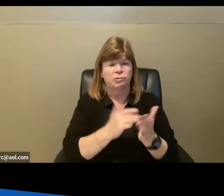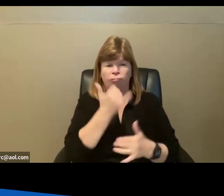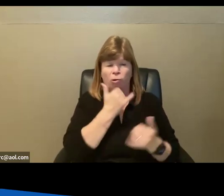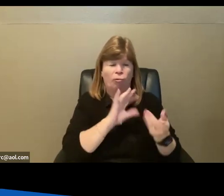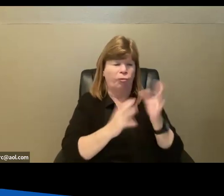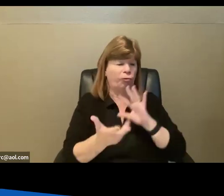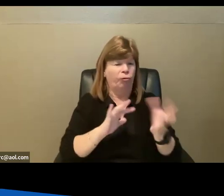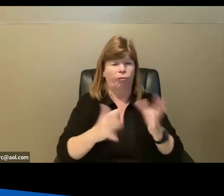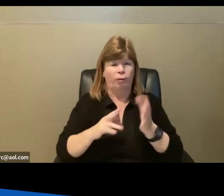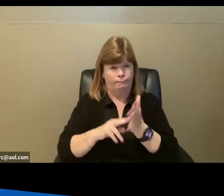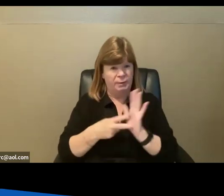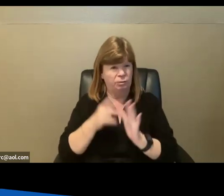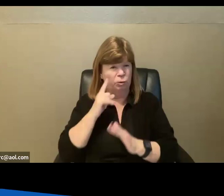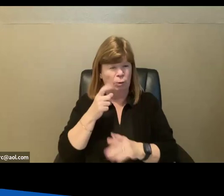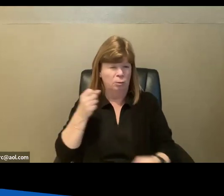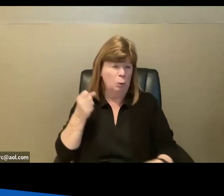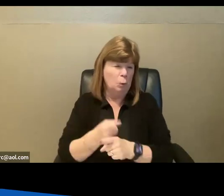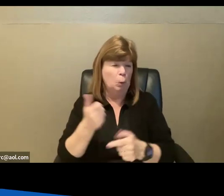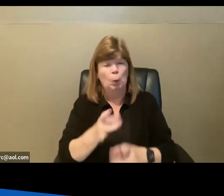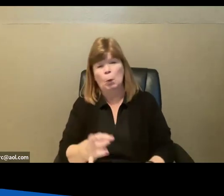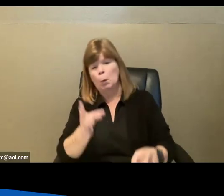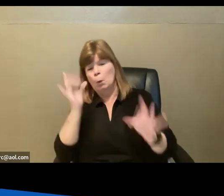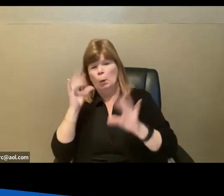a tener una superinfección o no significa que no vaya a poder ser tratado.